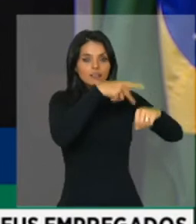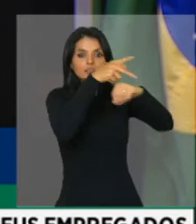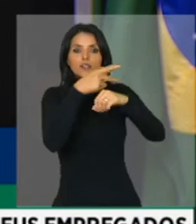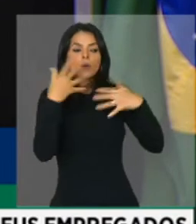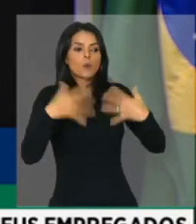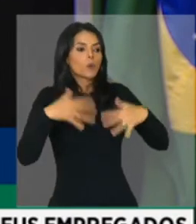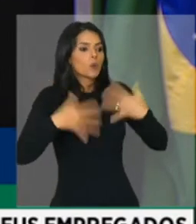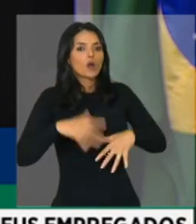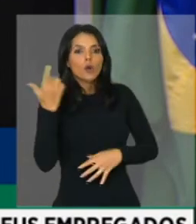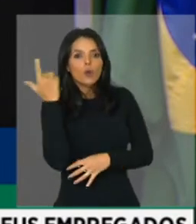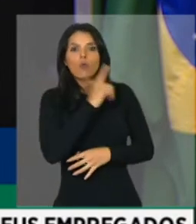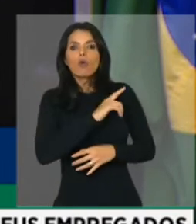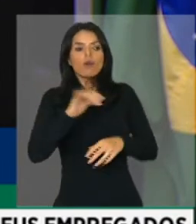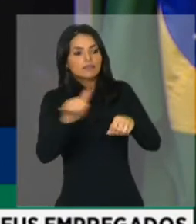SENHOR PRESIDENTE. A ORDEM